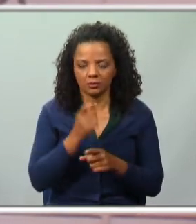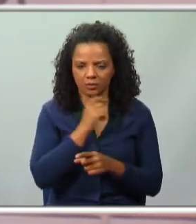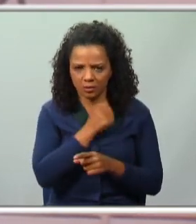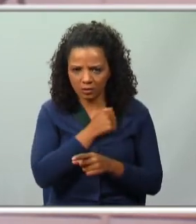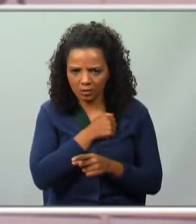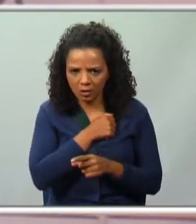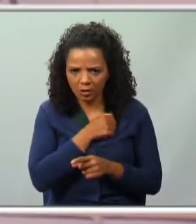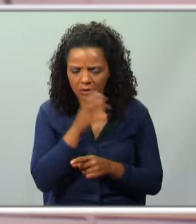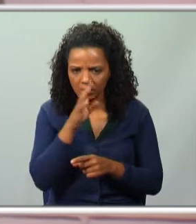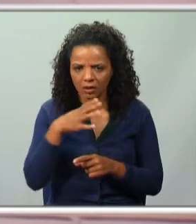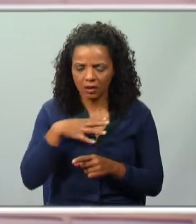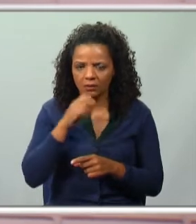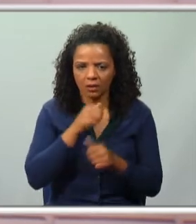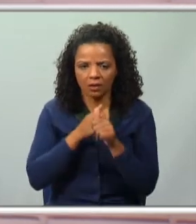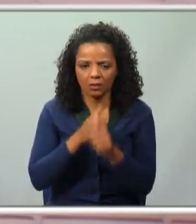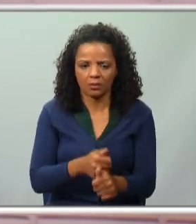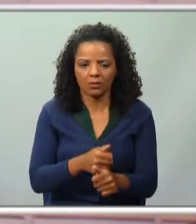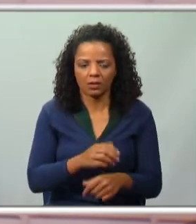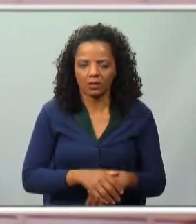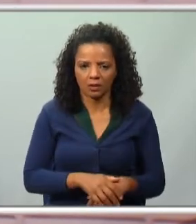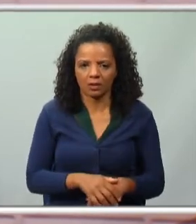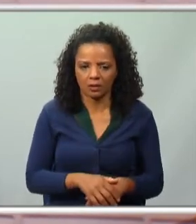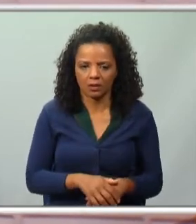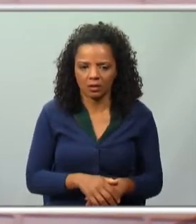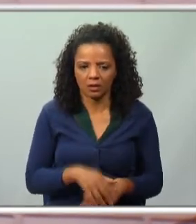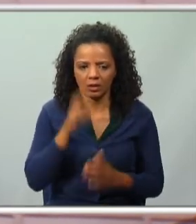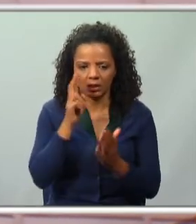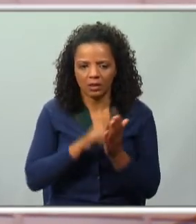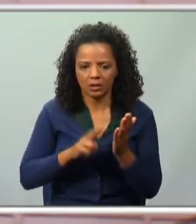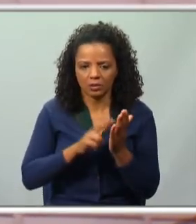em casa Se quiserem poderá ir seguindo com segurança a leitura que nós aqui 在家裡如果你願意，你可以關注安全地閱讀我們在這裡